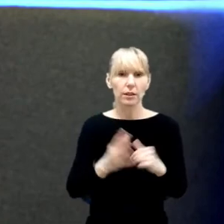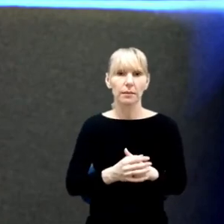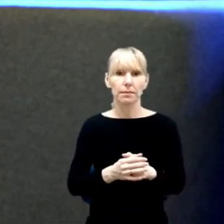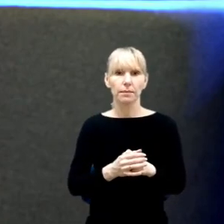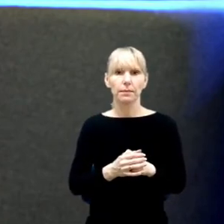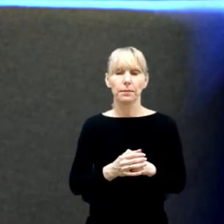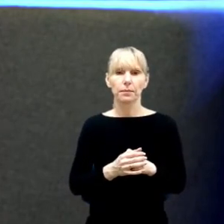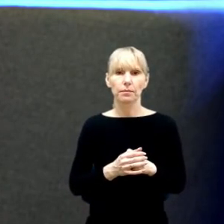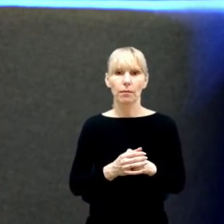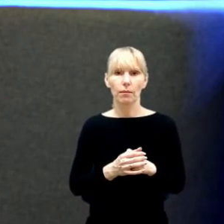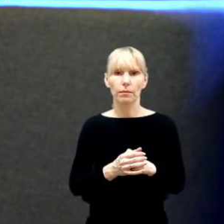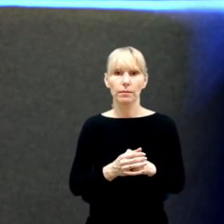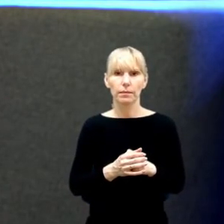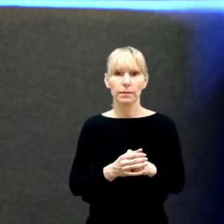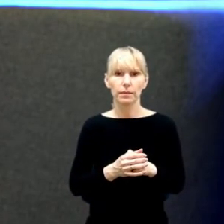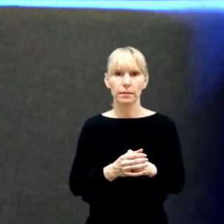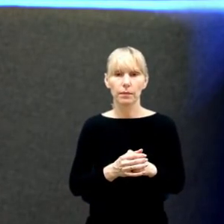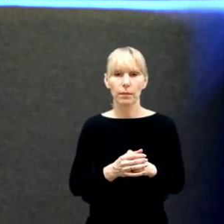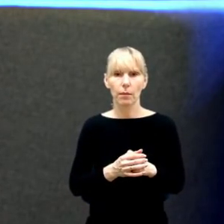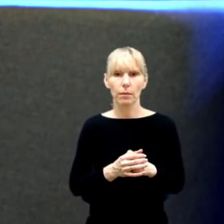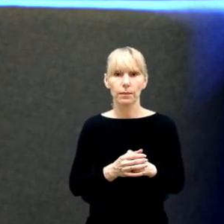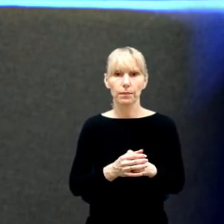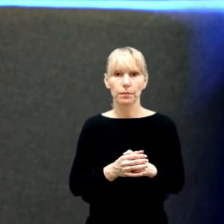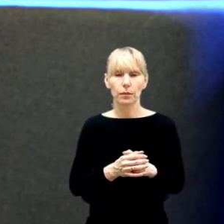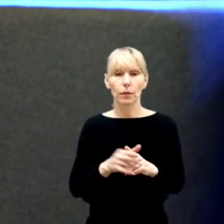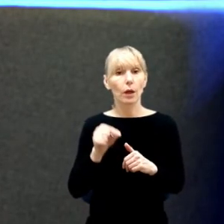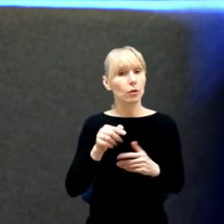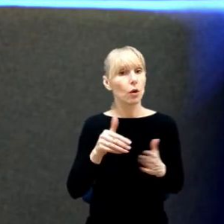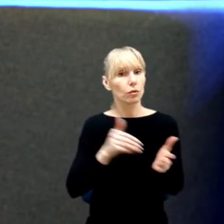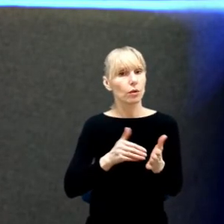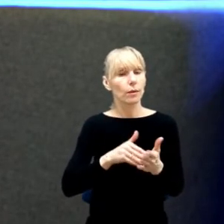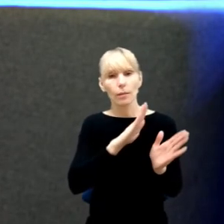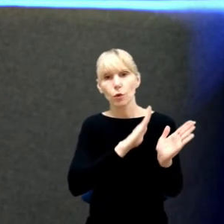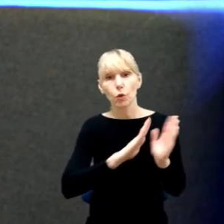Tylko żeby przygotować do stwierdzenia, że jednak tak.